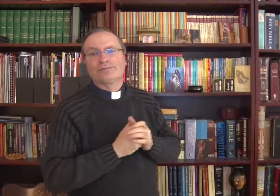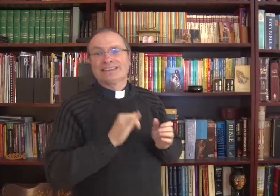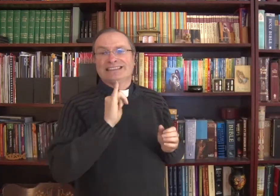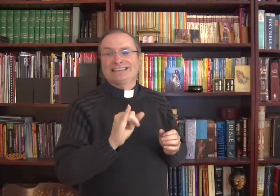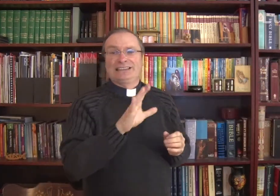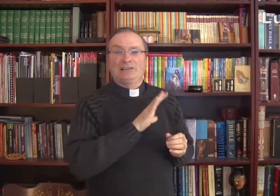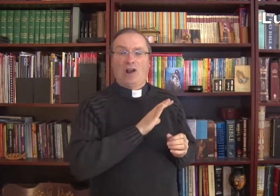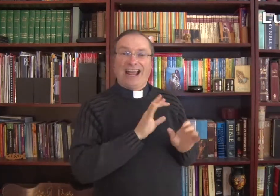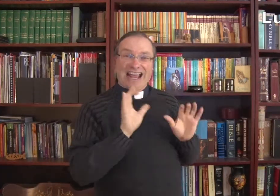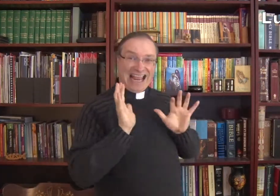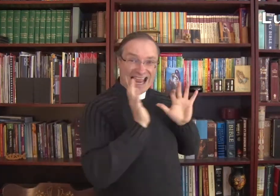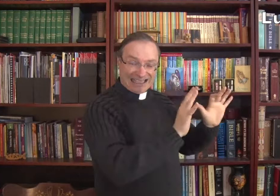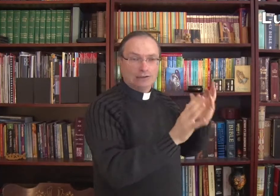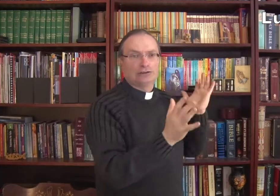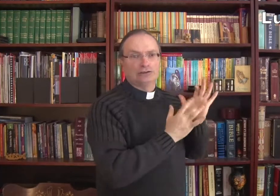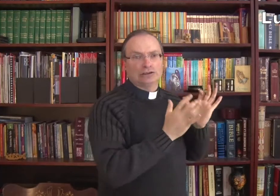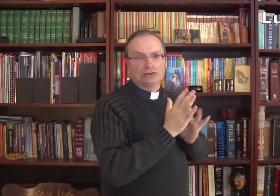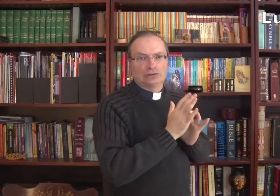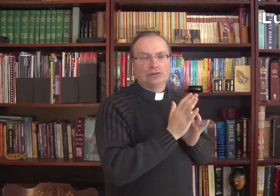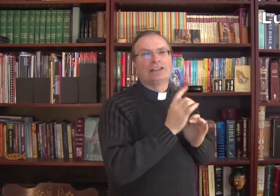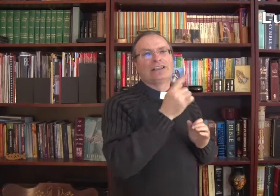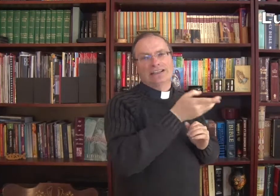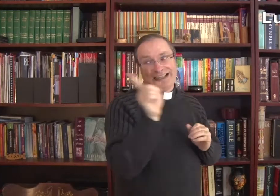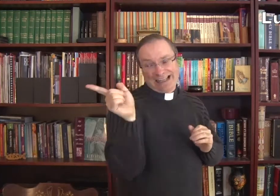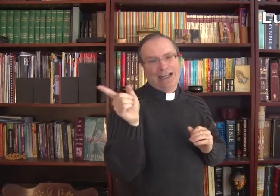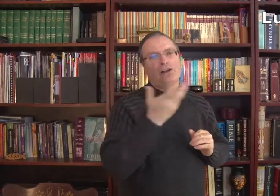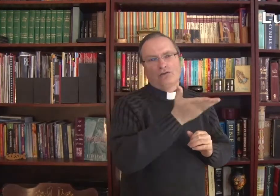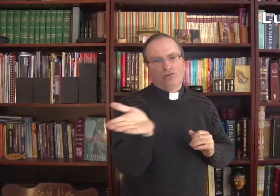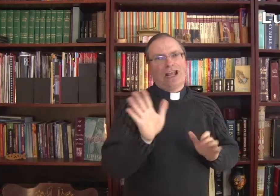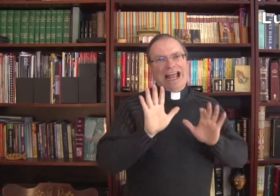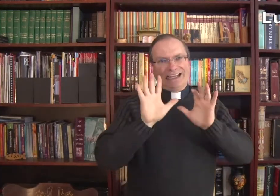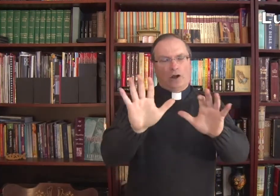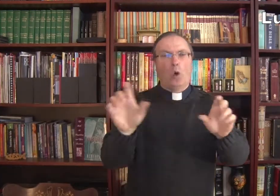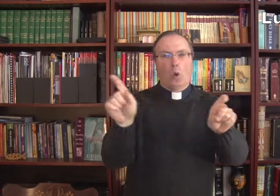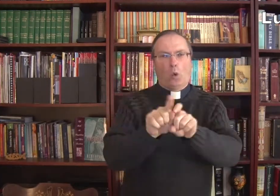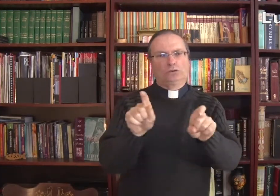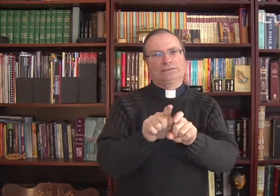S’ils ont haï Jésus, ils vous haïront aussi,